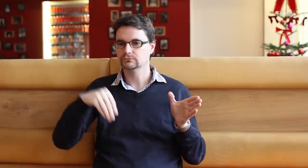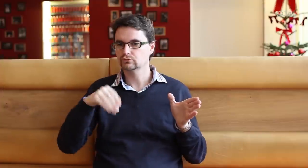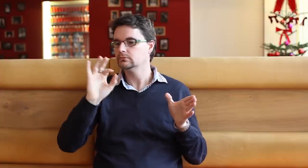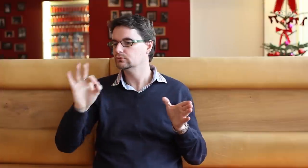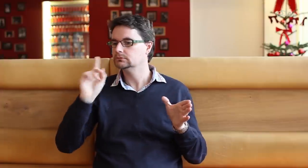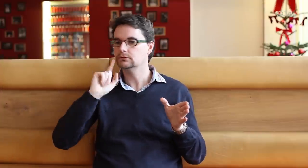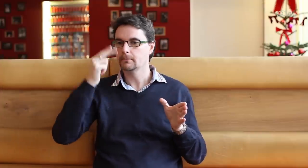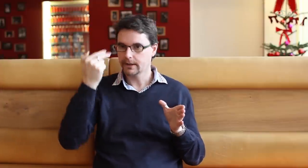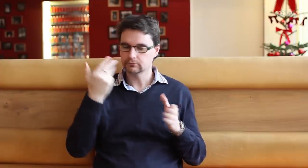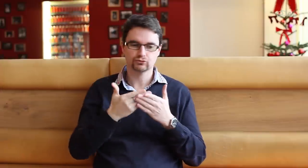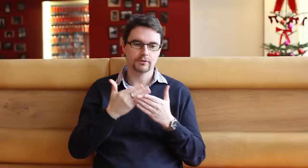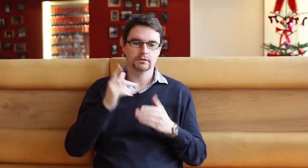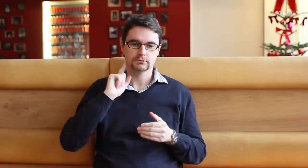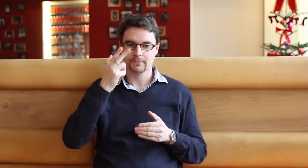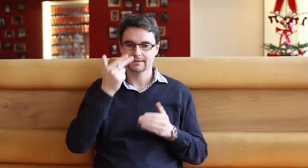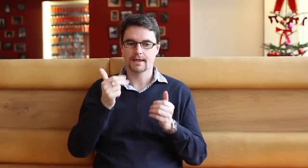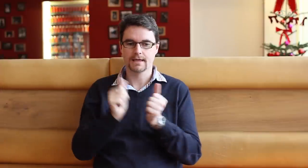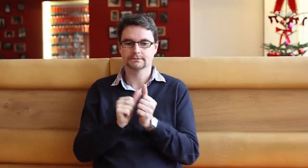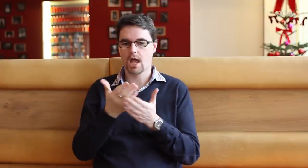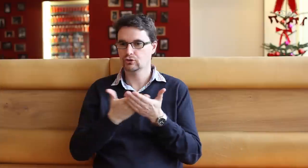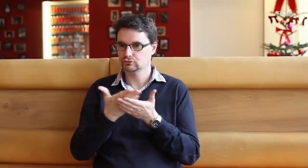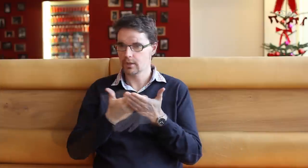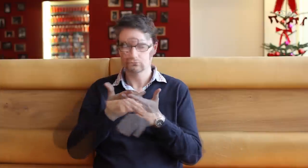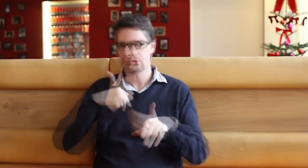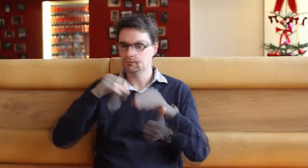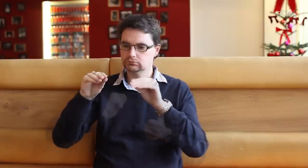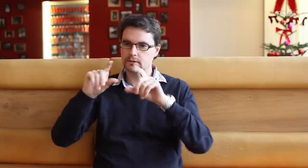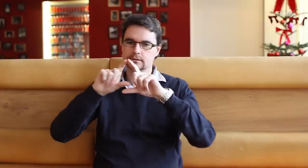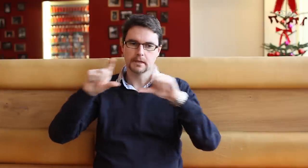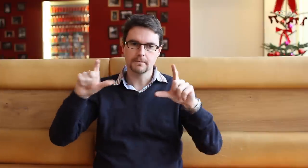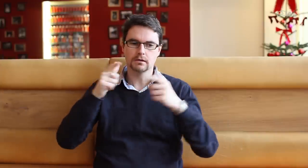Ich unterrichte zum Beispiel in der Ausbildung für Taubblindenassistenten. Ich unterrichte zum Beispiel Taktiles Gebärden,